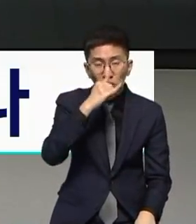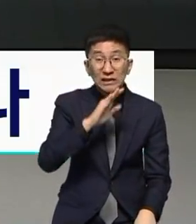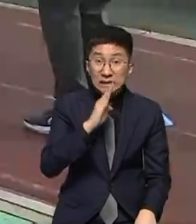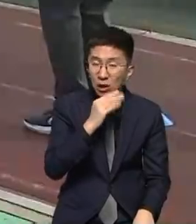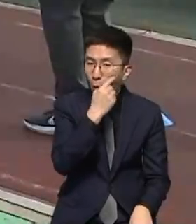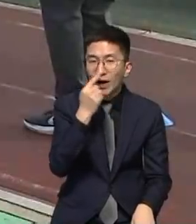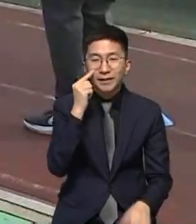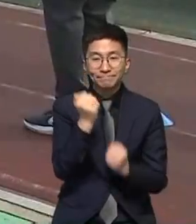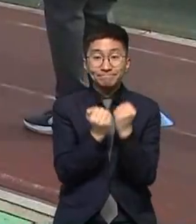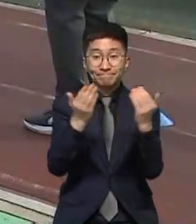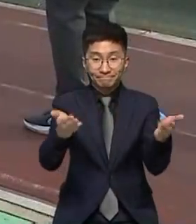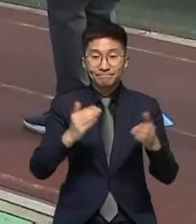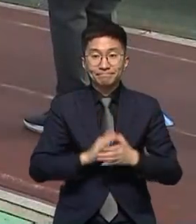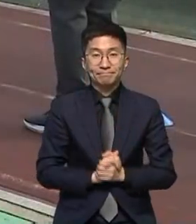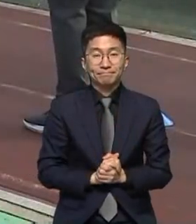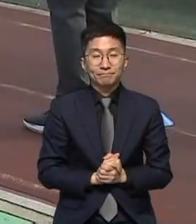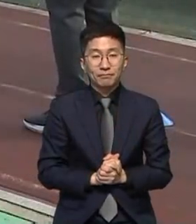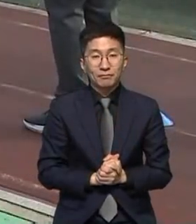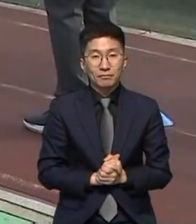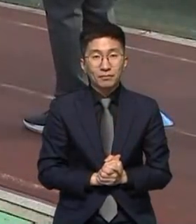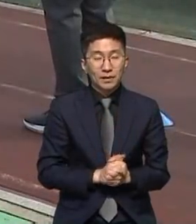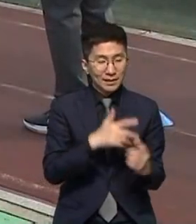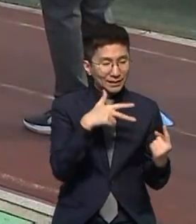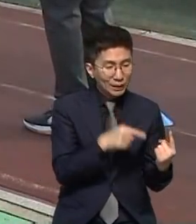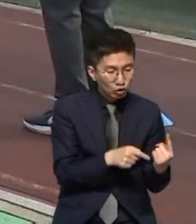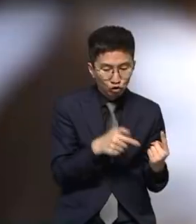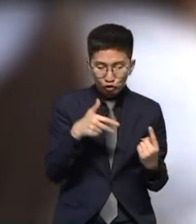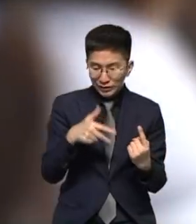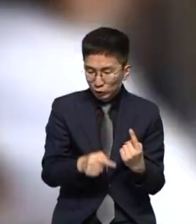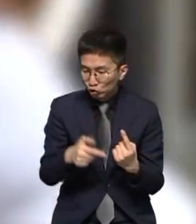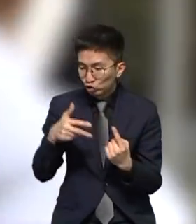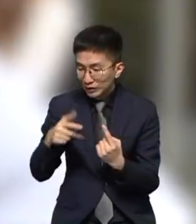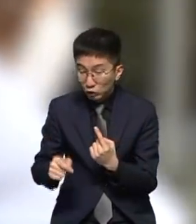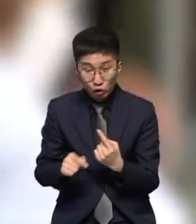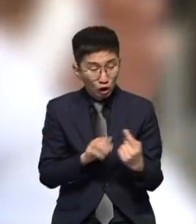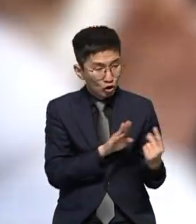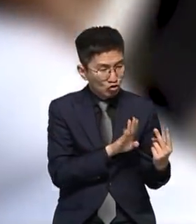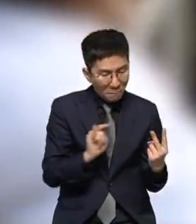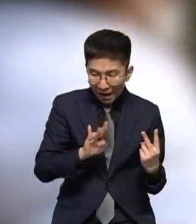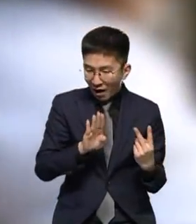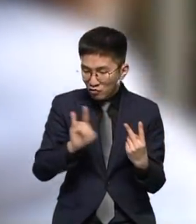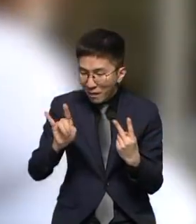(기자) 한 주마다 확진자가 두 배씩 늘어나는 더블링 현상은 지난 1월 마지막